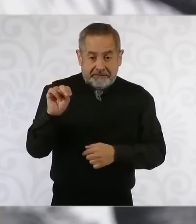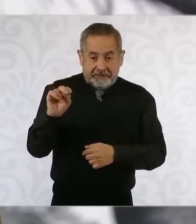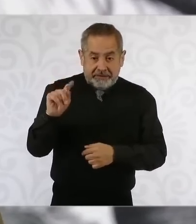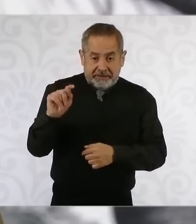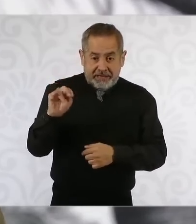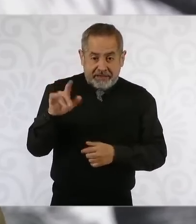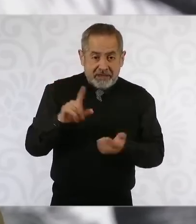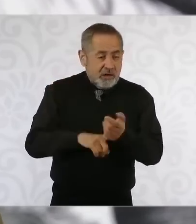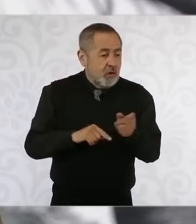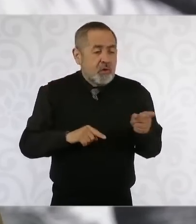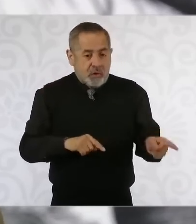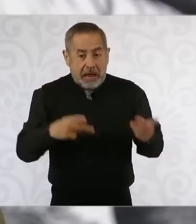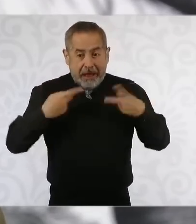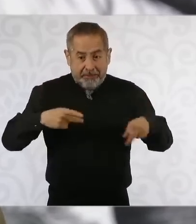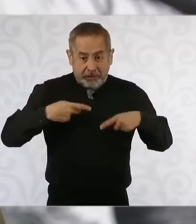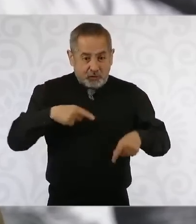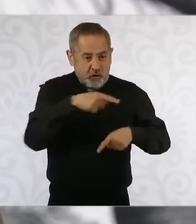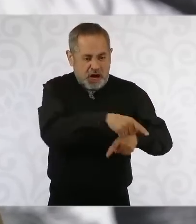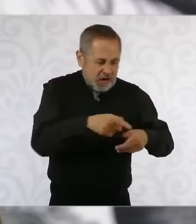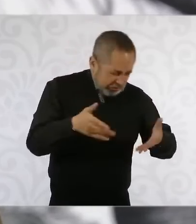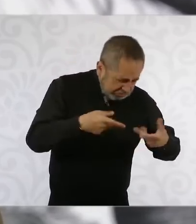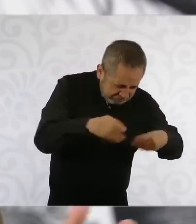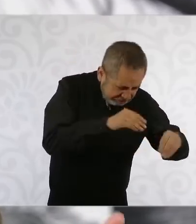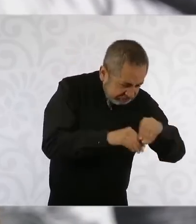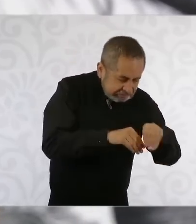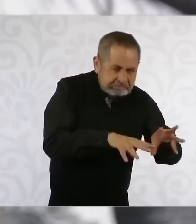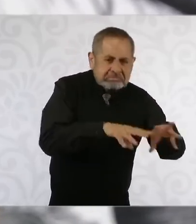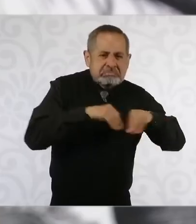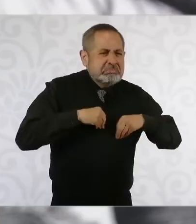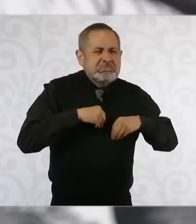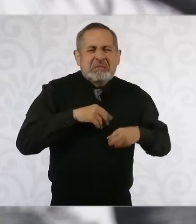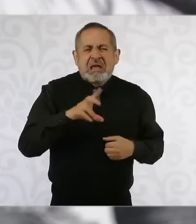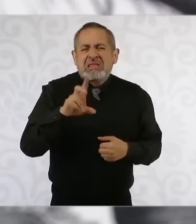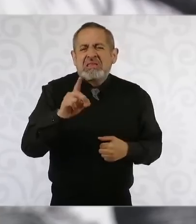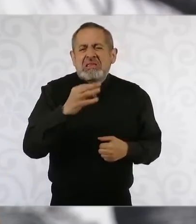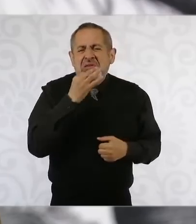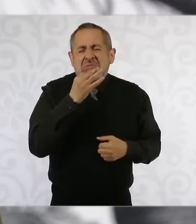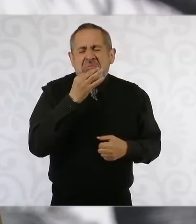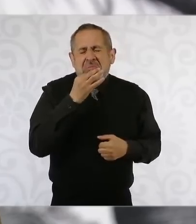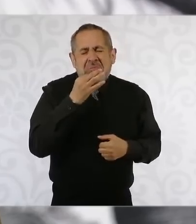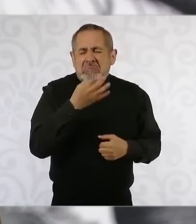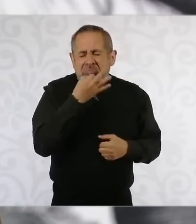operador la persona que estaba haciéndolo hubiera durado 30 segundos y hubiera caído